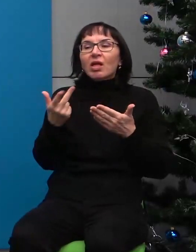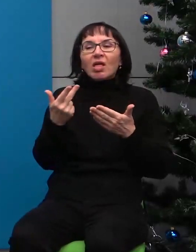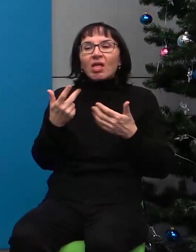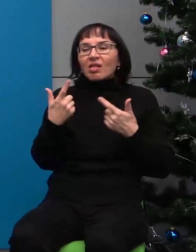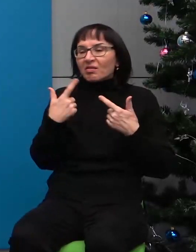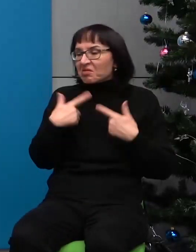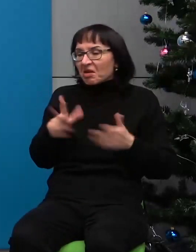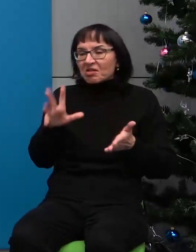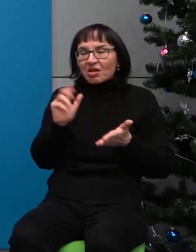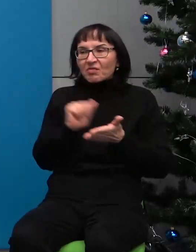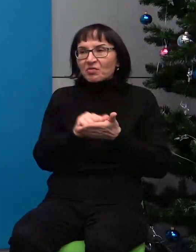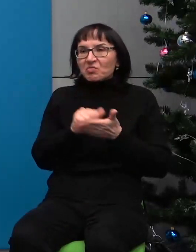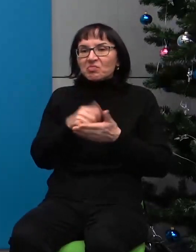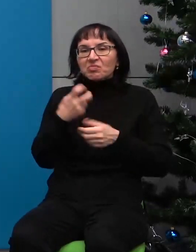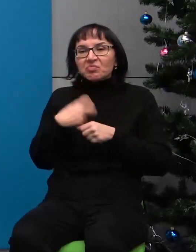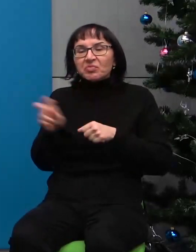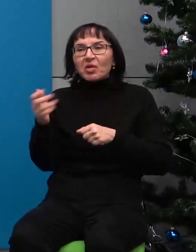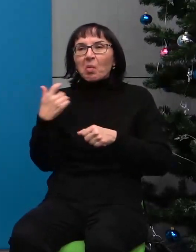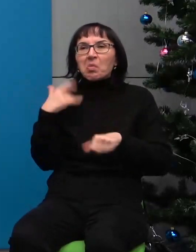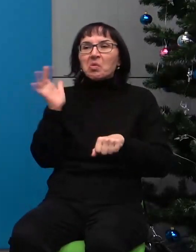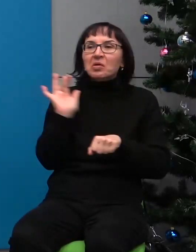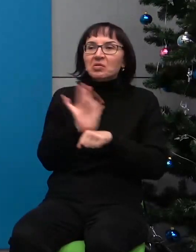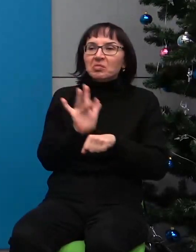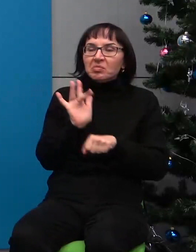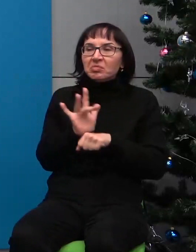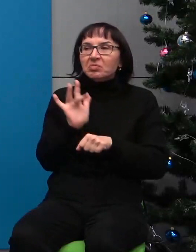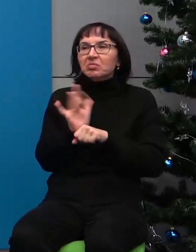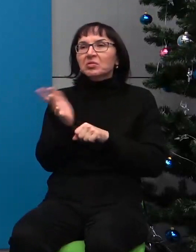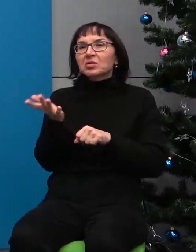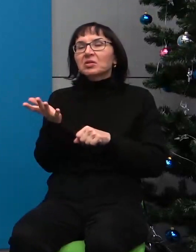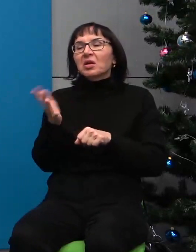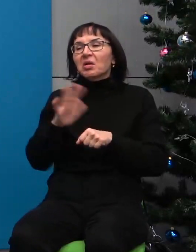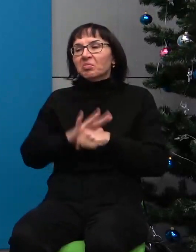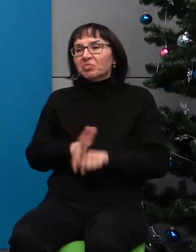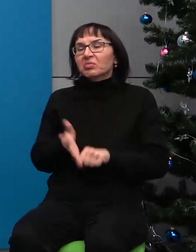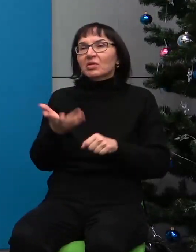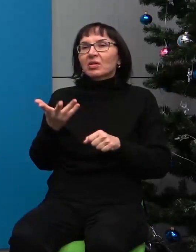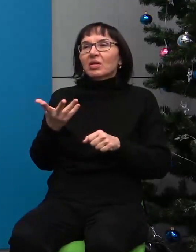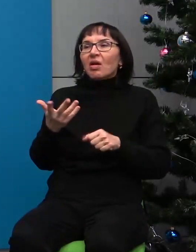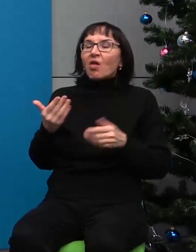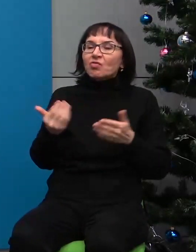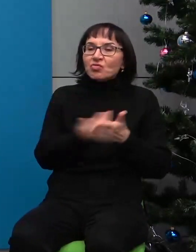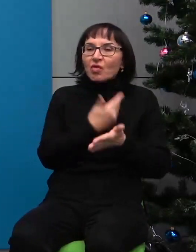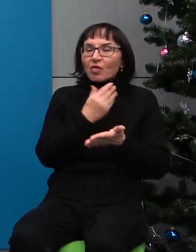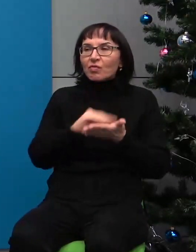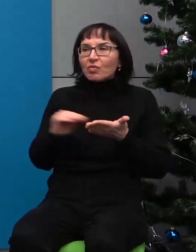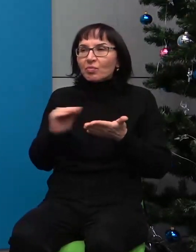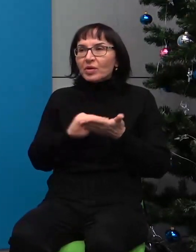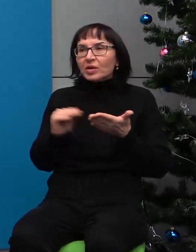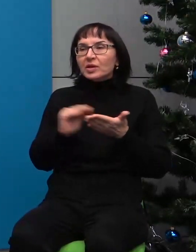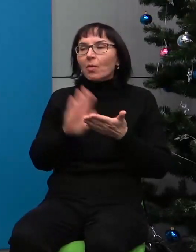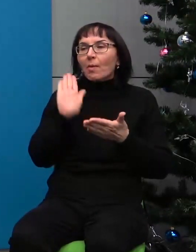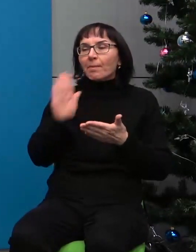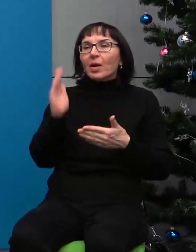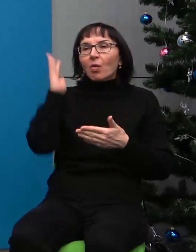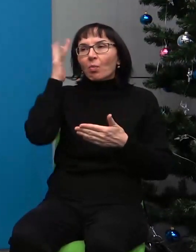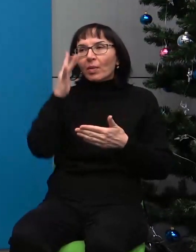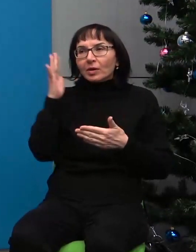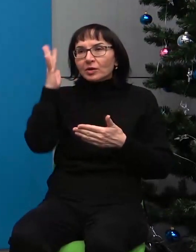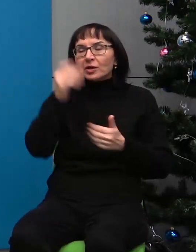jak pisał i uwalili mu tę książkę, nie wydrukowali, i miał takie marzenie, żeby napisać taką książkę